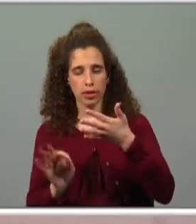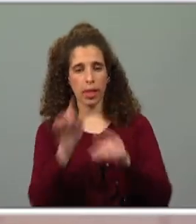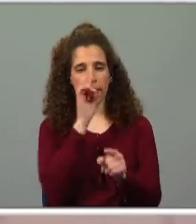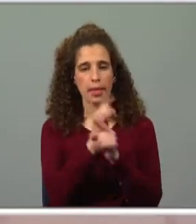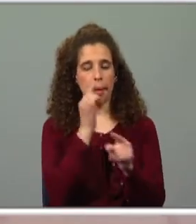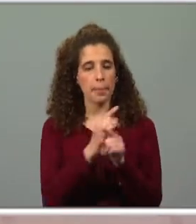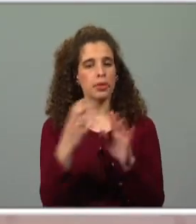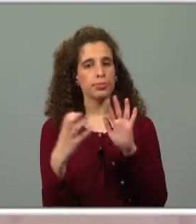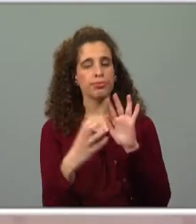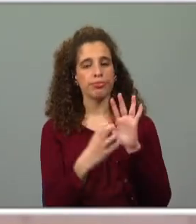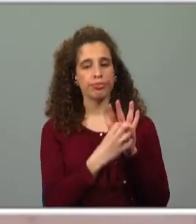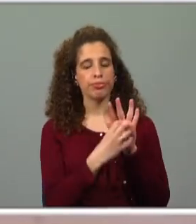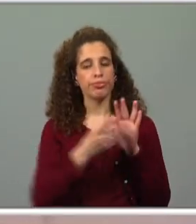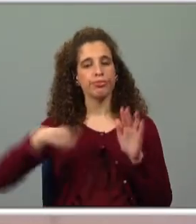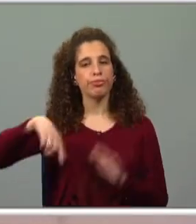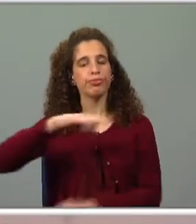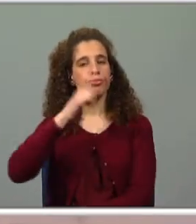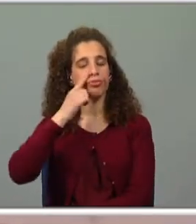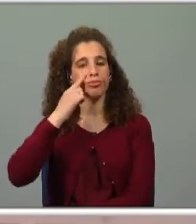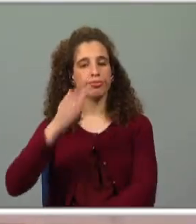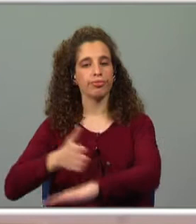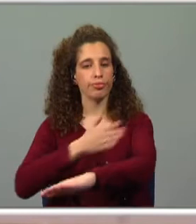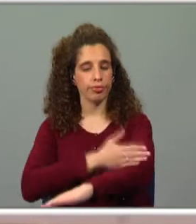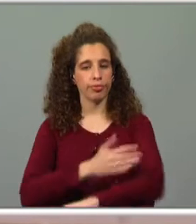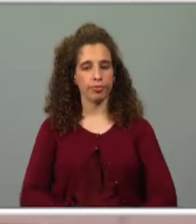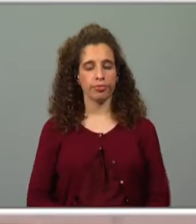mesma imagem que nós conhecemos anteriormente 我們知道的相同圖像之前